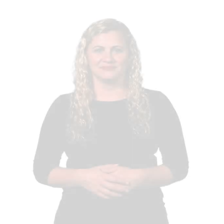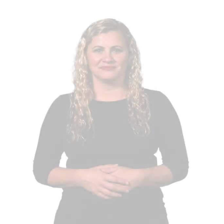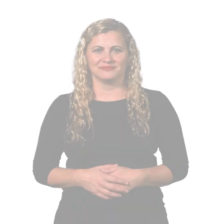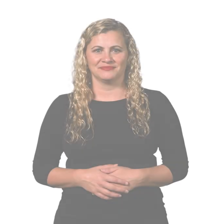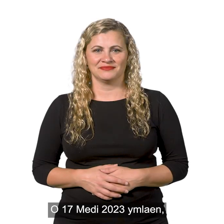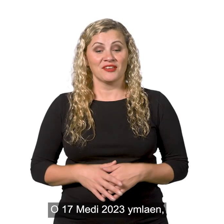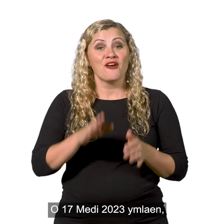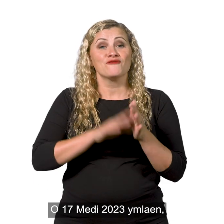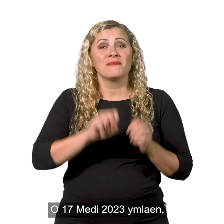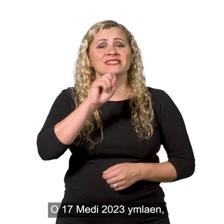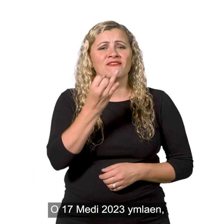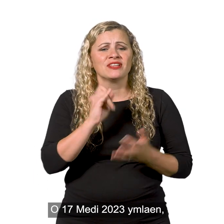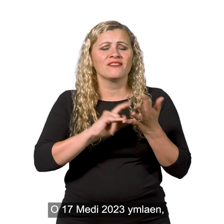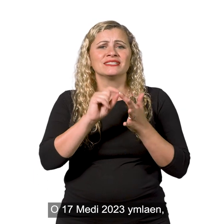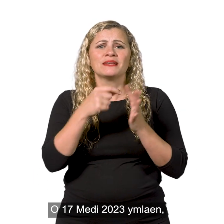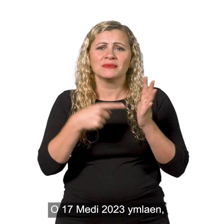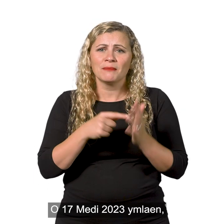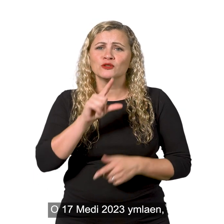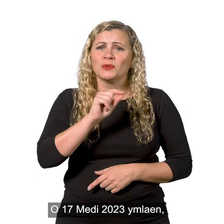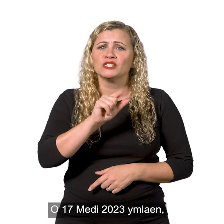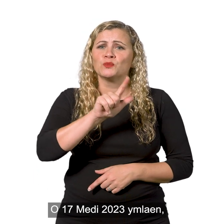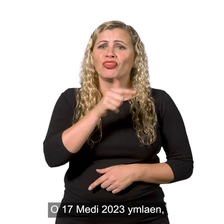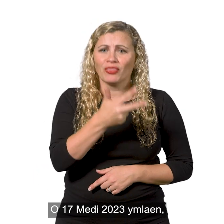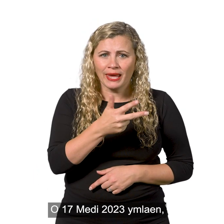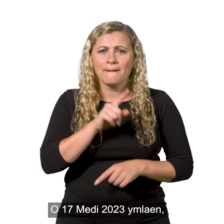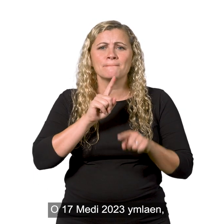O 17 Medi 2023 ymlaen,